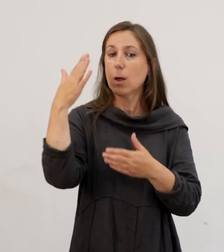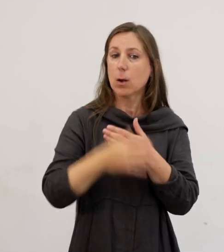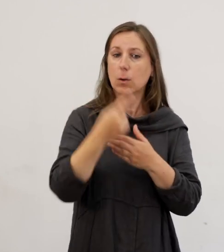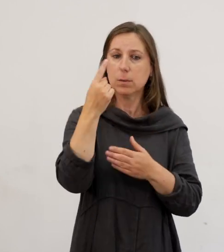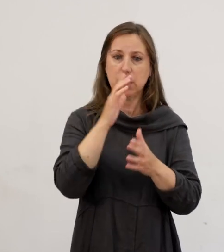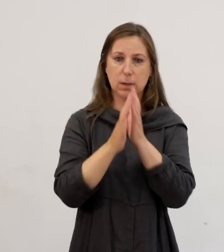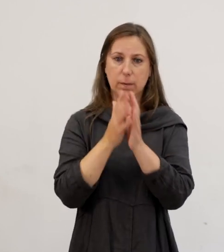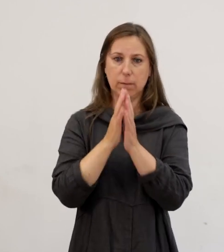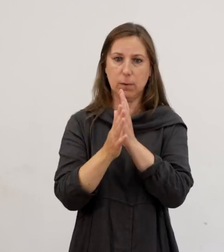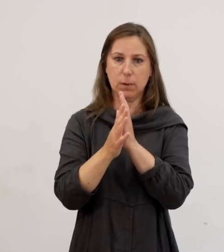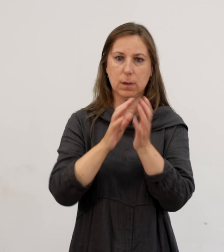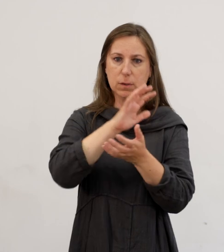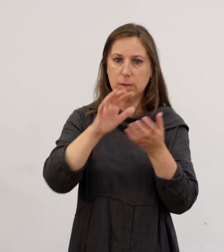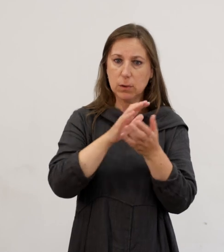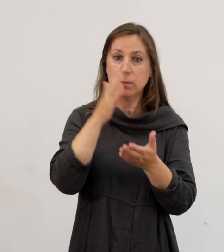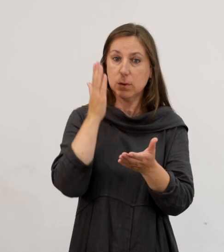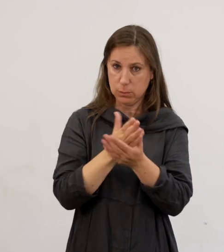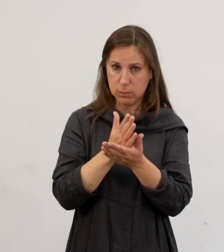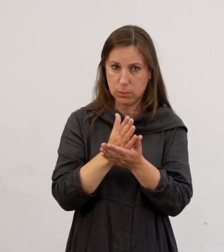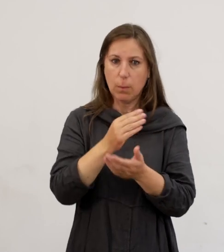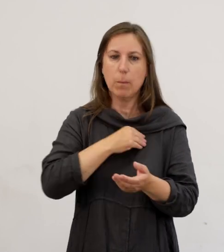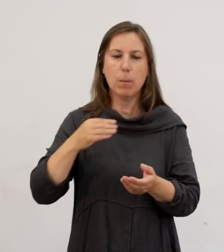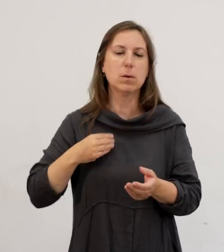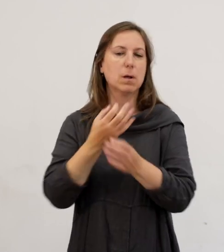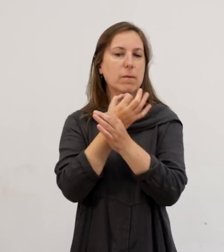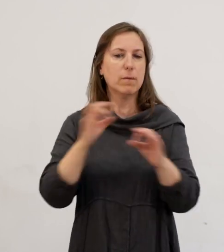Wraz z zakończeniem I wojny światowej Polska